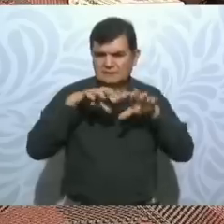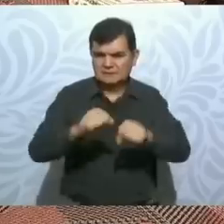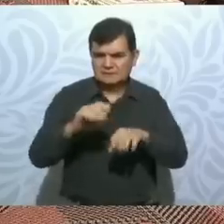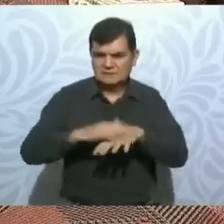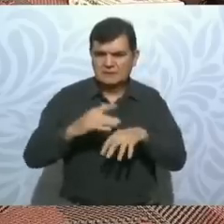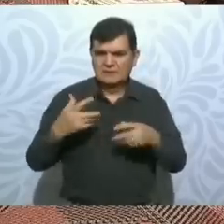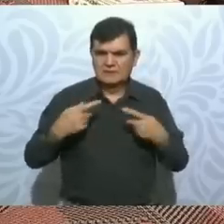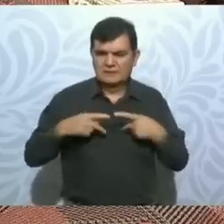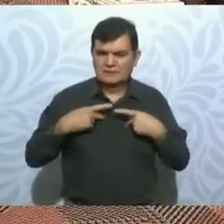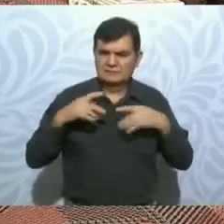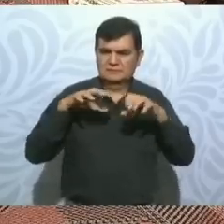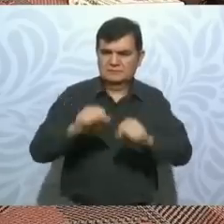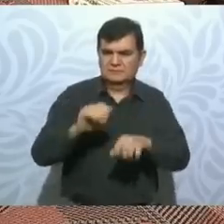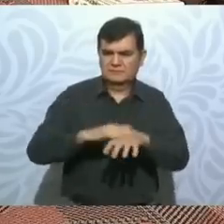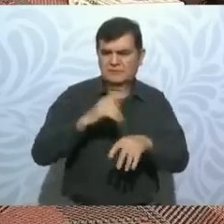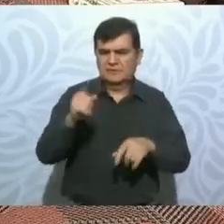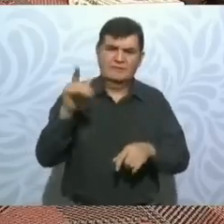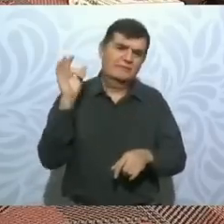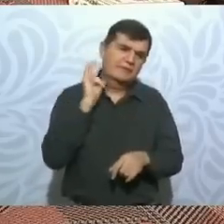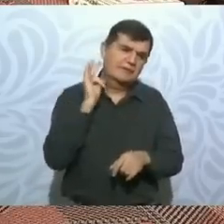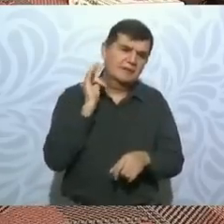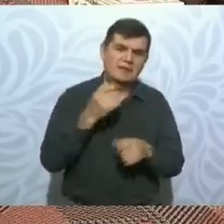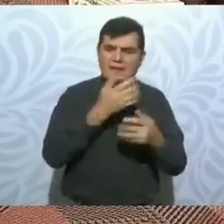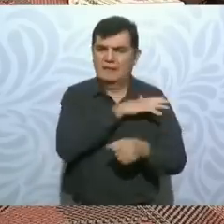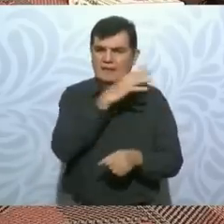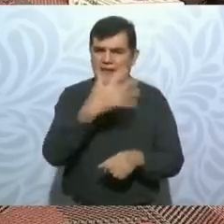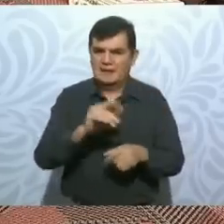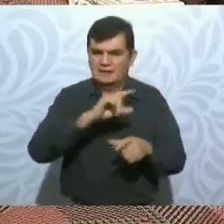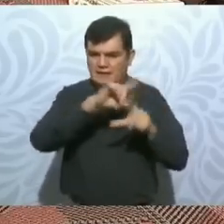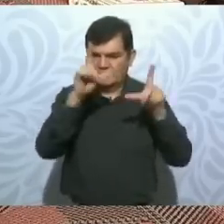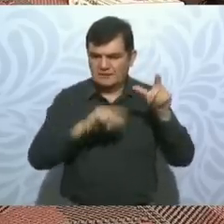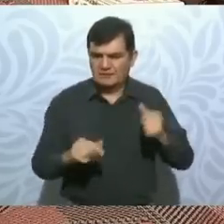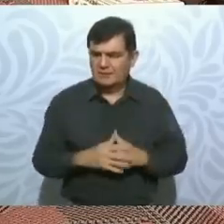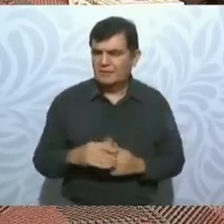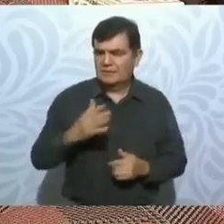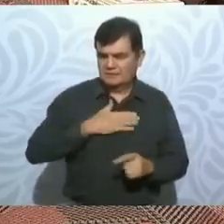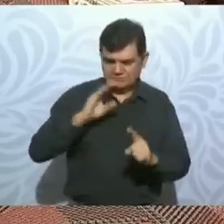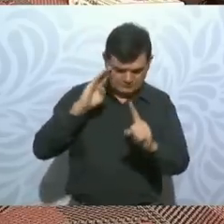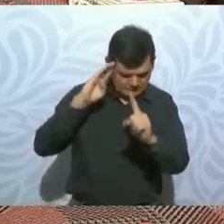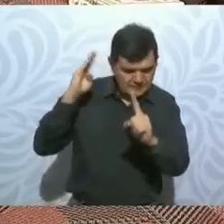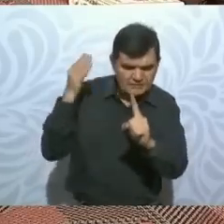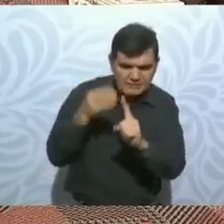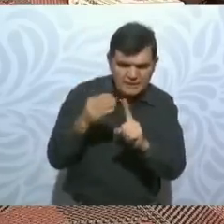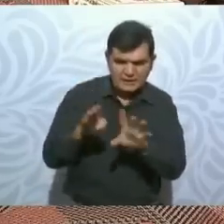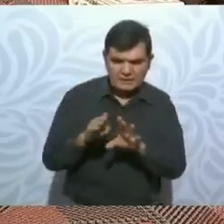a través de la fiscalía general de la república Nuestro objetivo es privilegiar el trabajo de